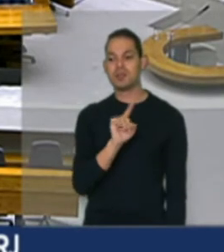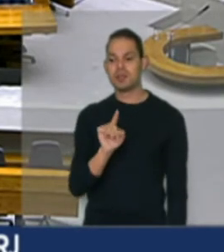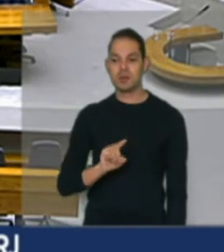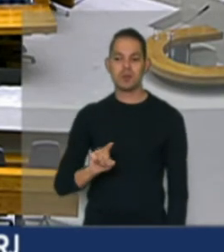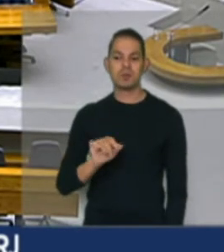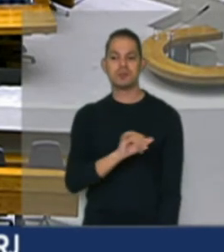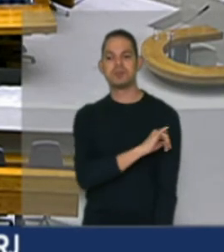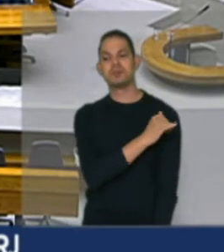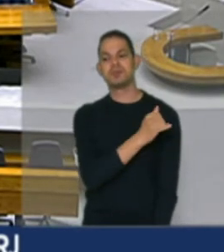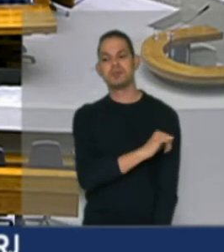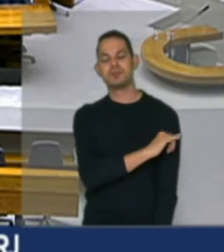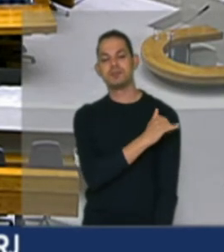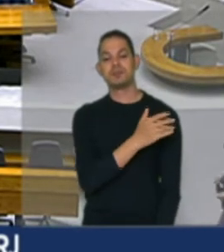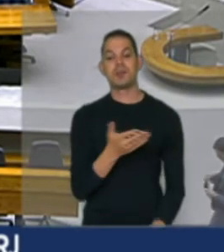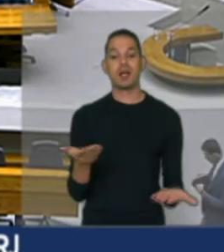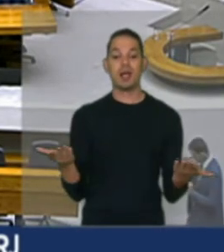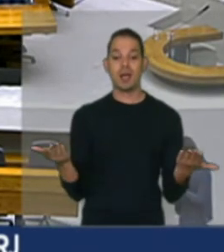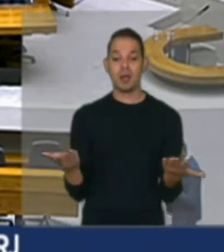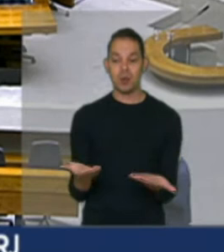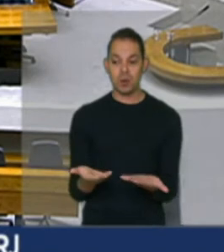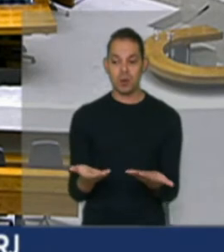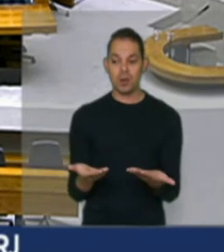DEPUTADO LUIZ LIMA DO NOSSO RIO DE JANEIRO, AGORA DO RIO DE JANEIRO NÓS VAMOS AO